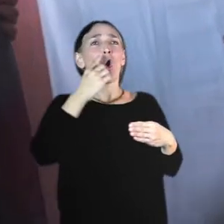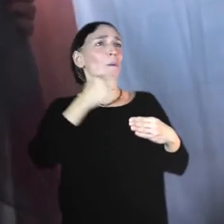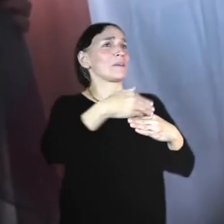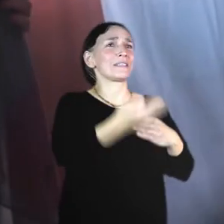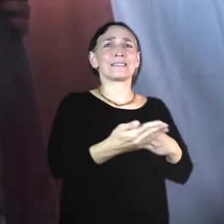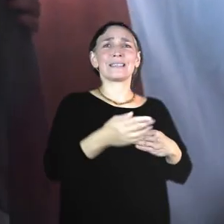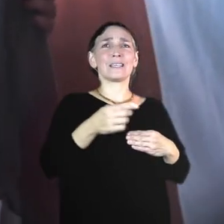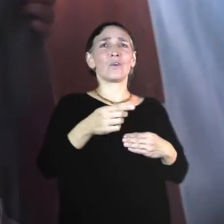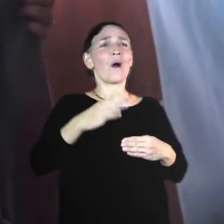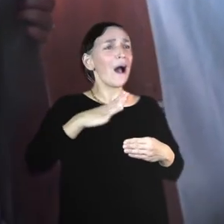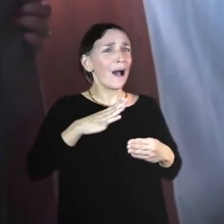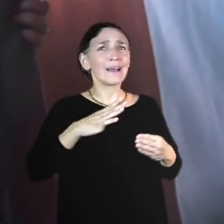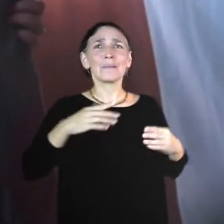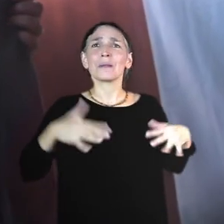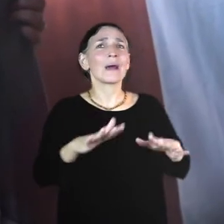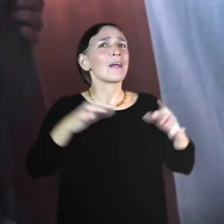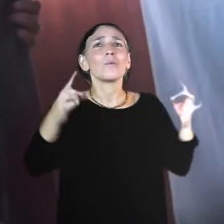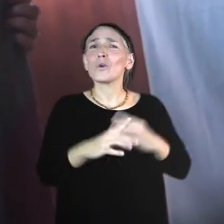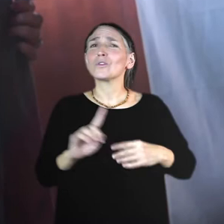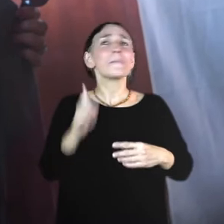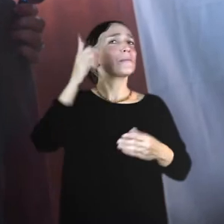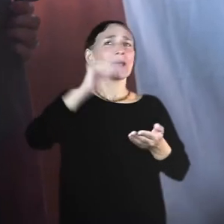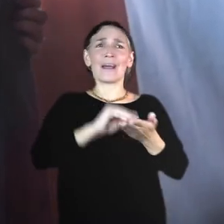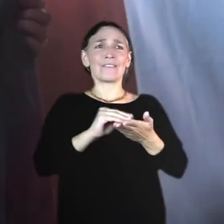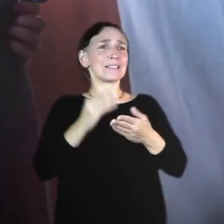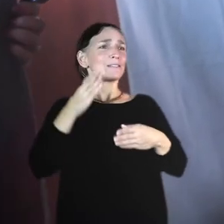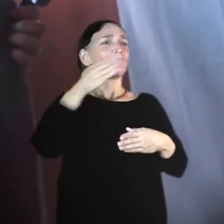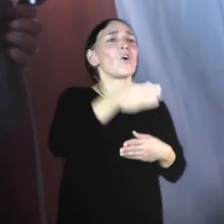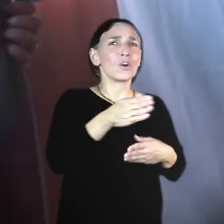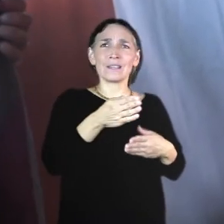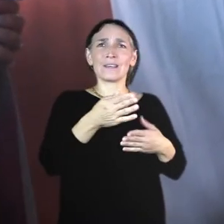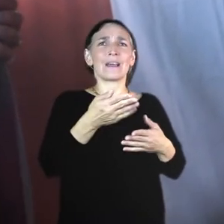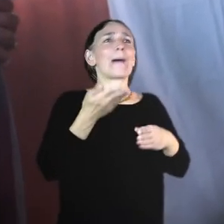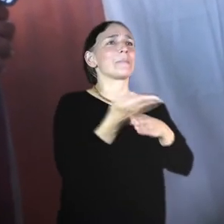o de un vecino que este preparado, porque va a ser mi primera contención.